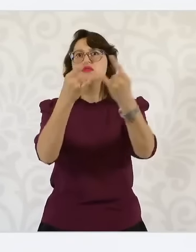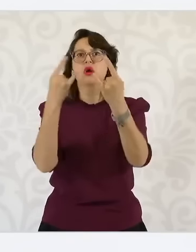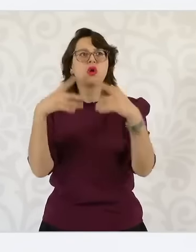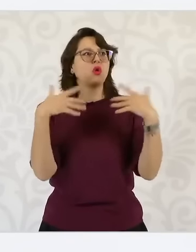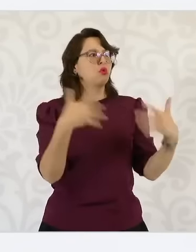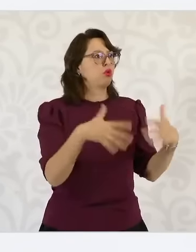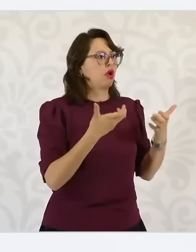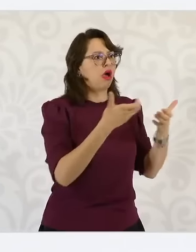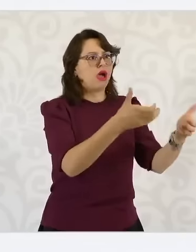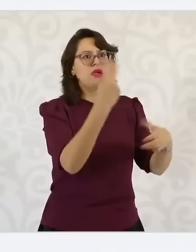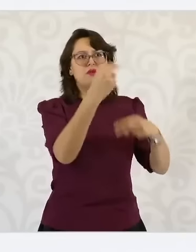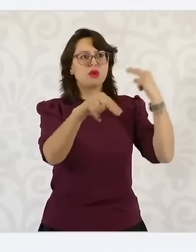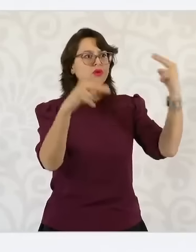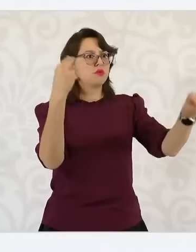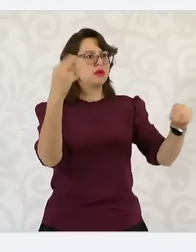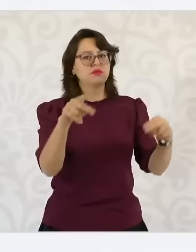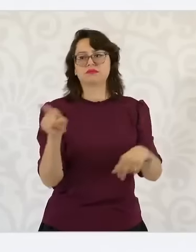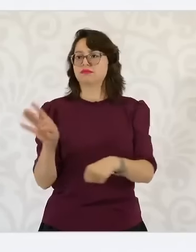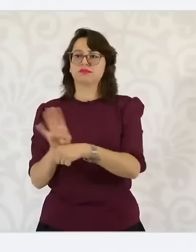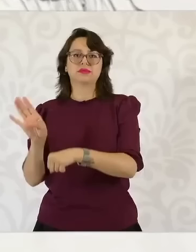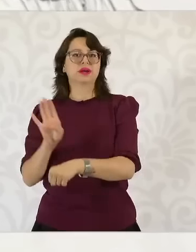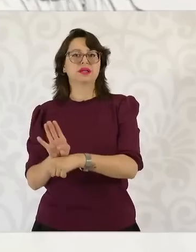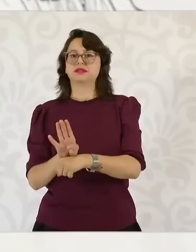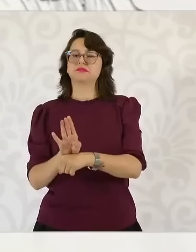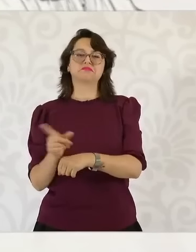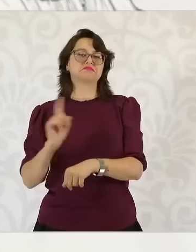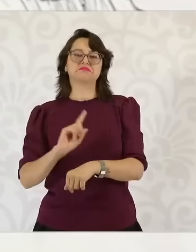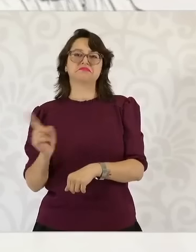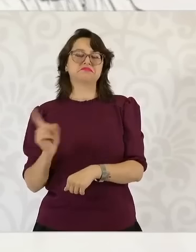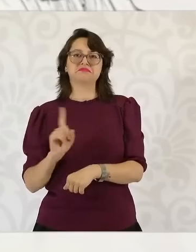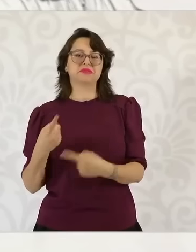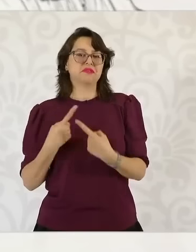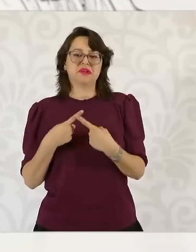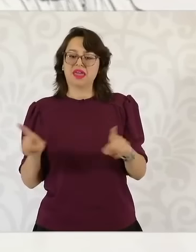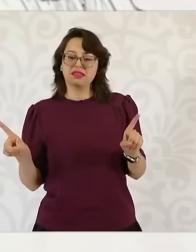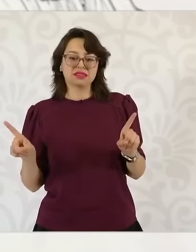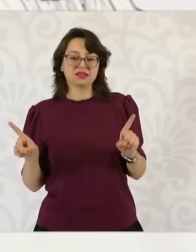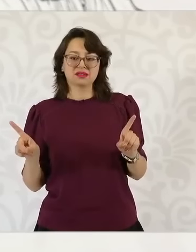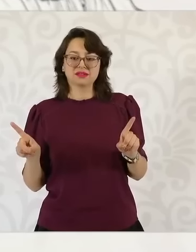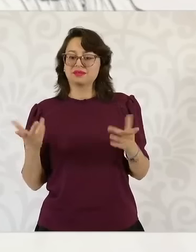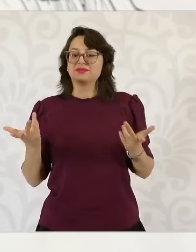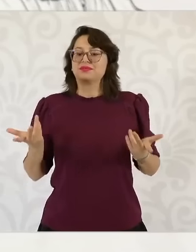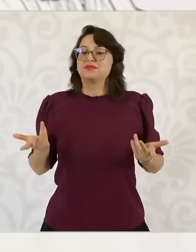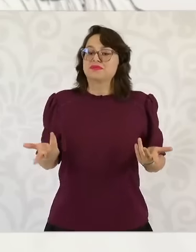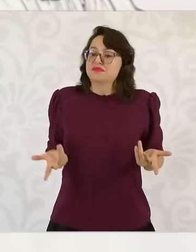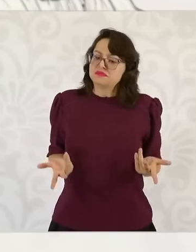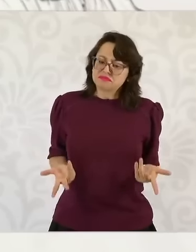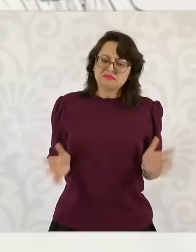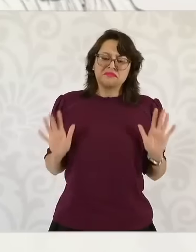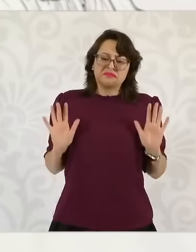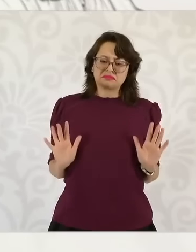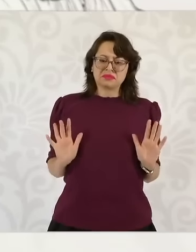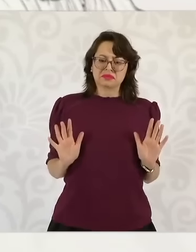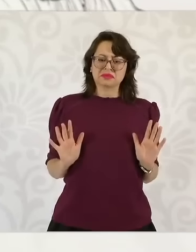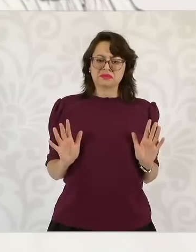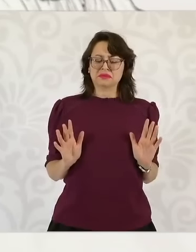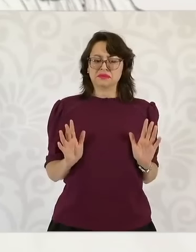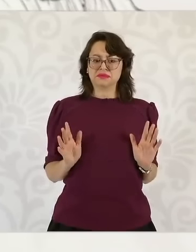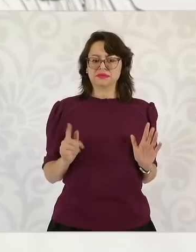y nosotros son grandes transformaciones profundas no porque uno eh quiera que haya